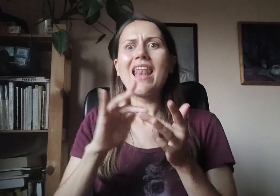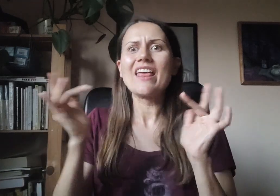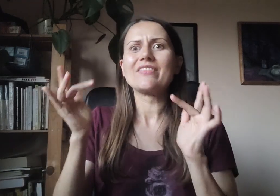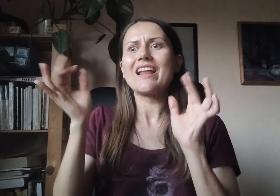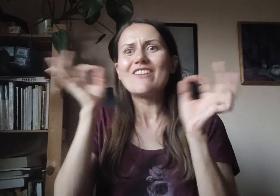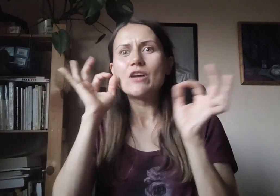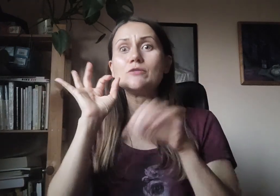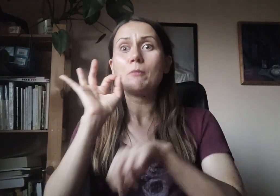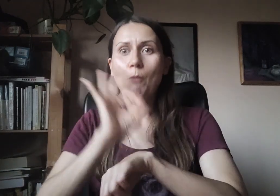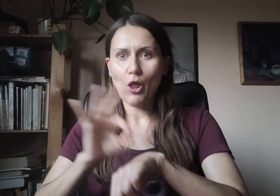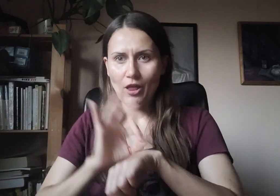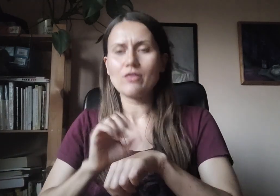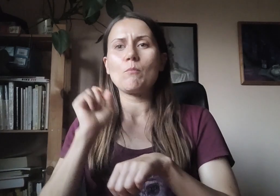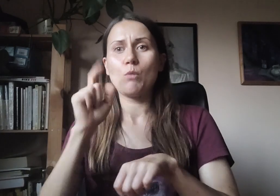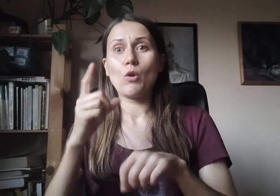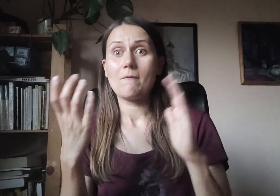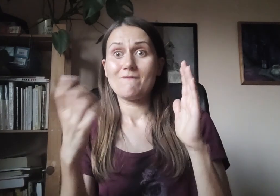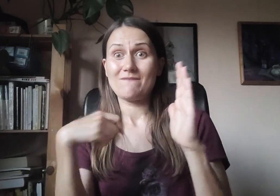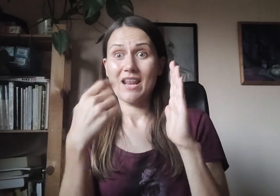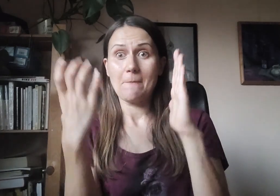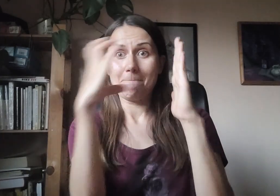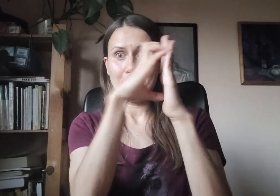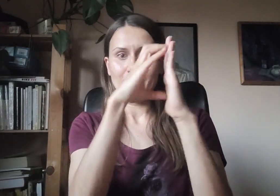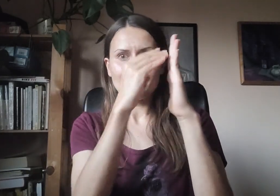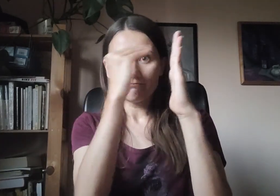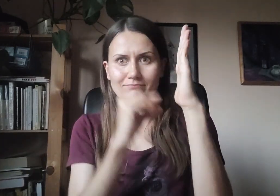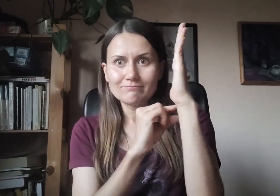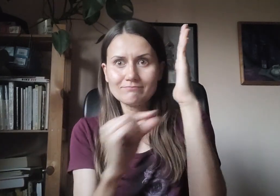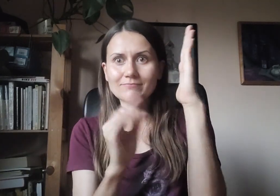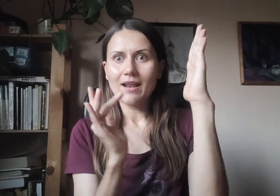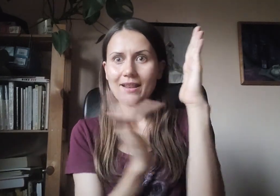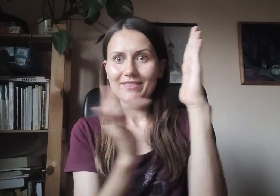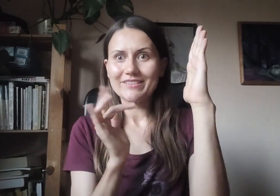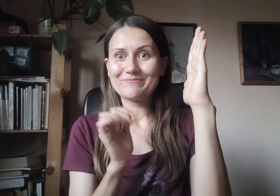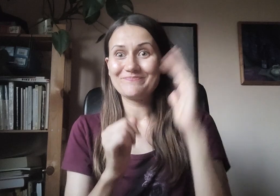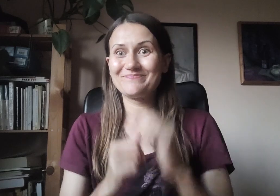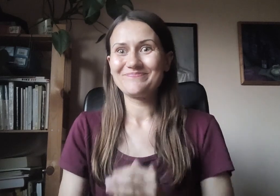Link do informacji o projekcie znajdziecie w poście pod tym filmem.